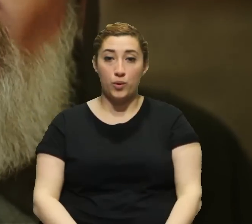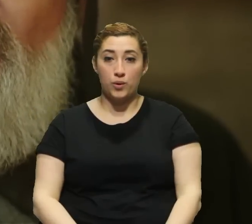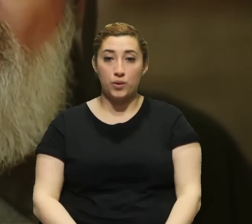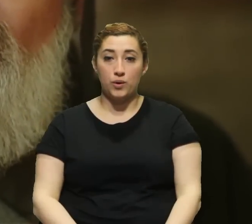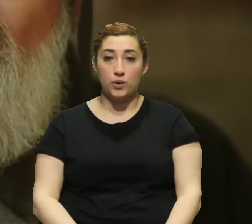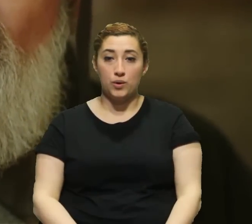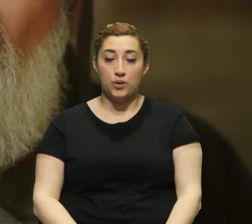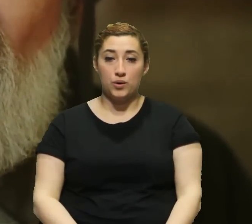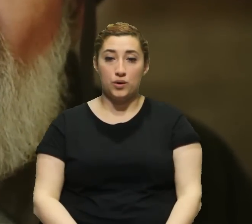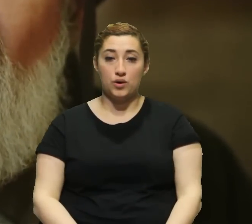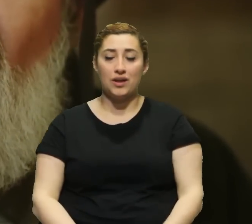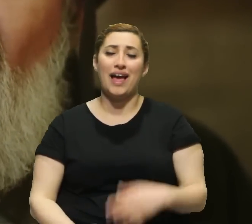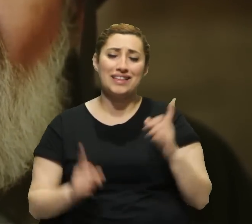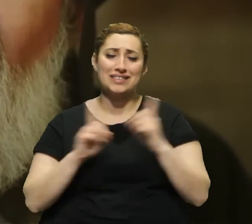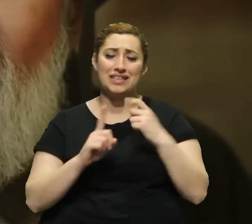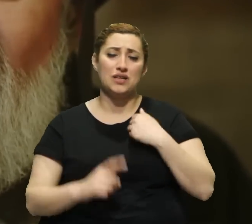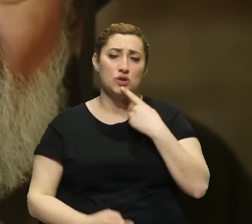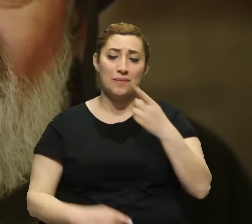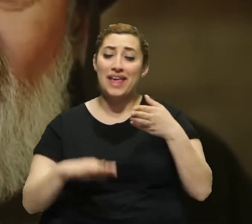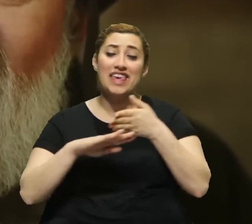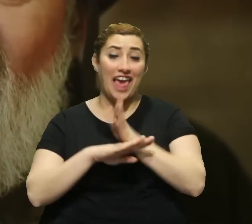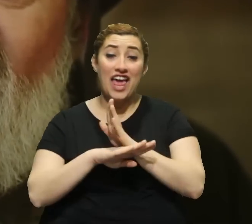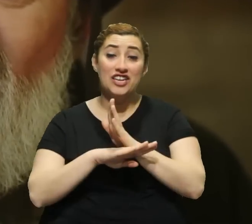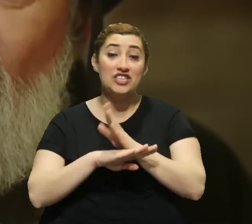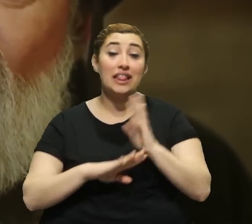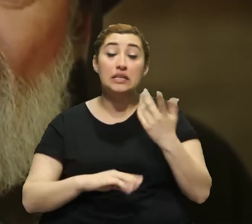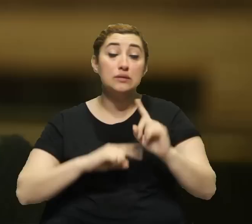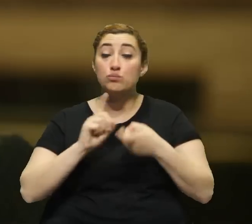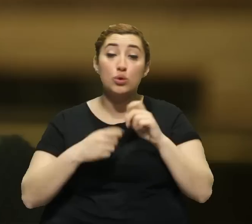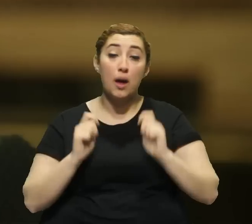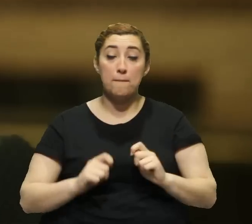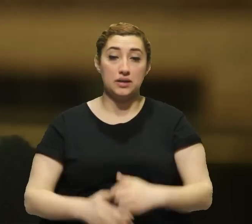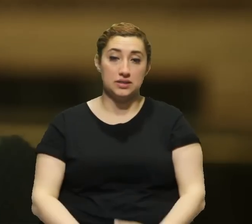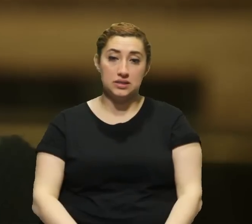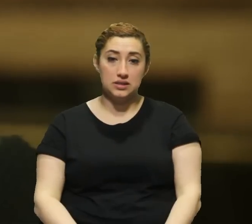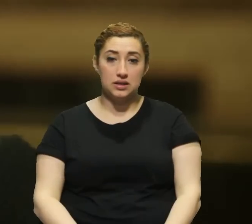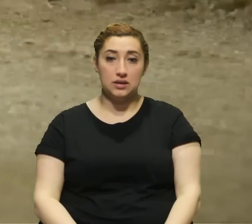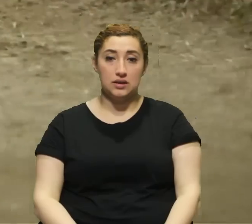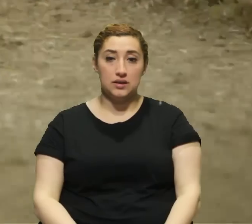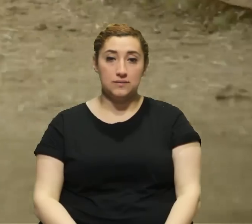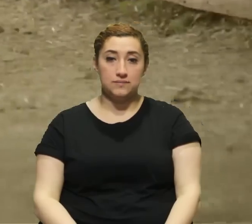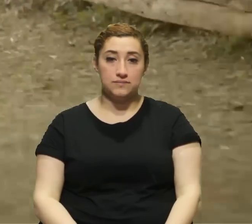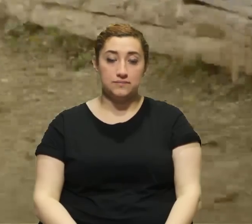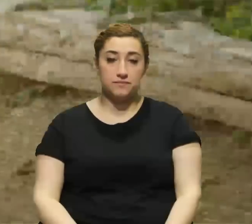...sözün özü hakikati nasıl buluruz? (Sarı) Deh!